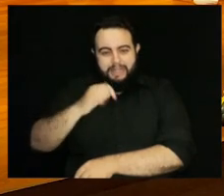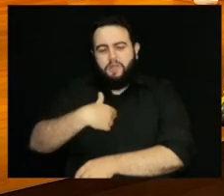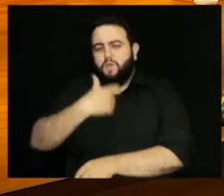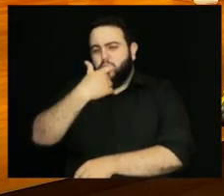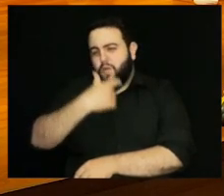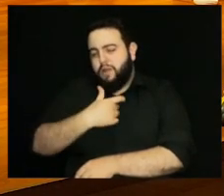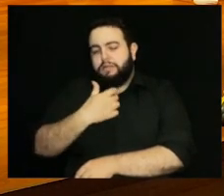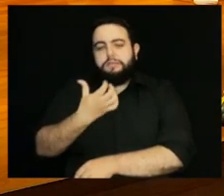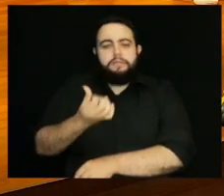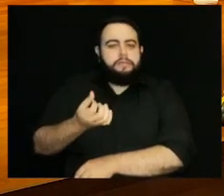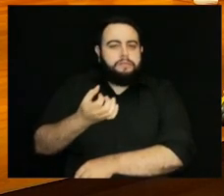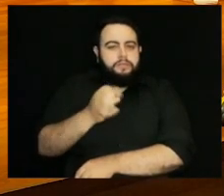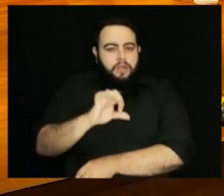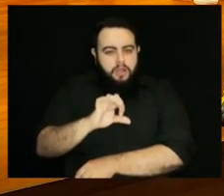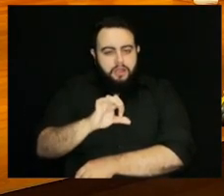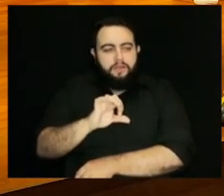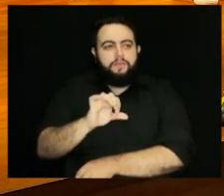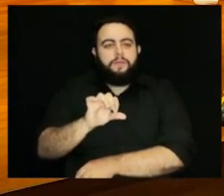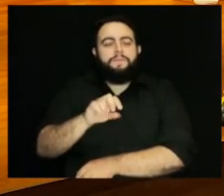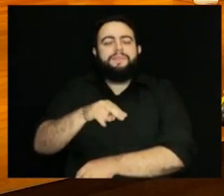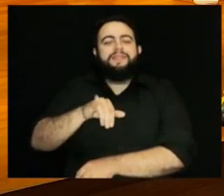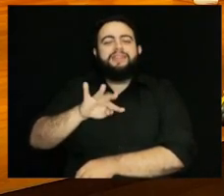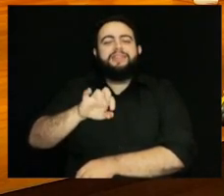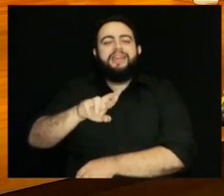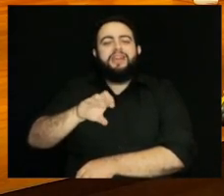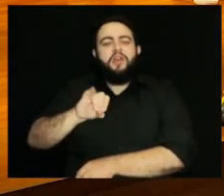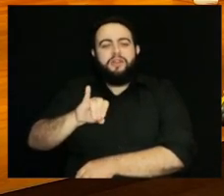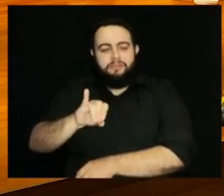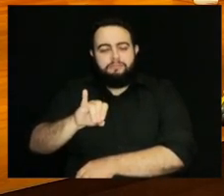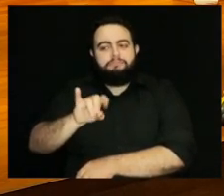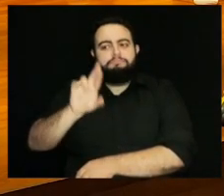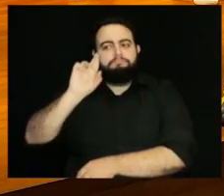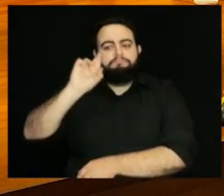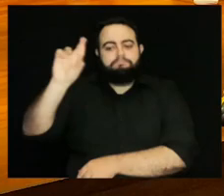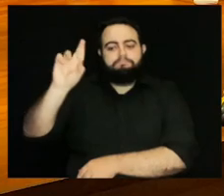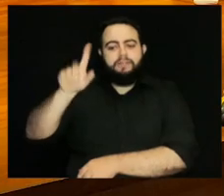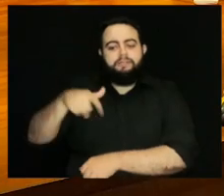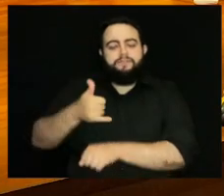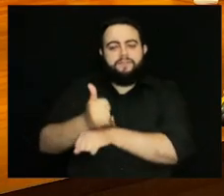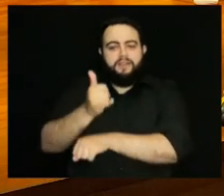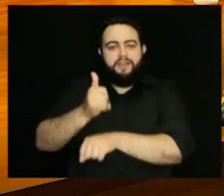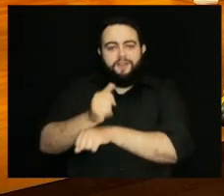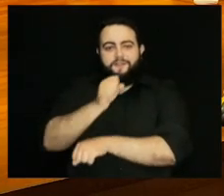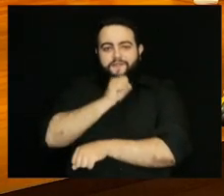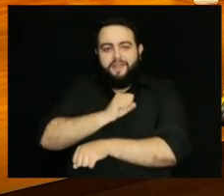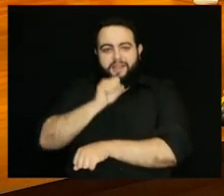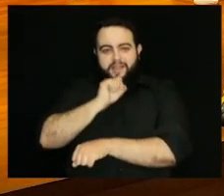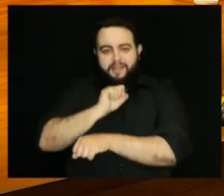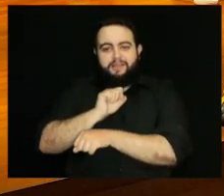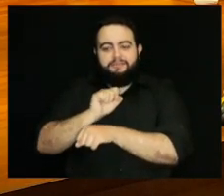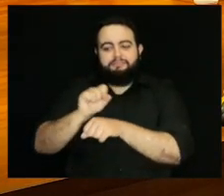aí, em Niterói administrando um ferro velho. Então assim é uma história daquelas incríveis assim né